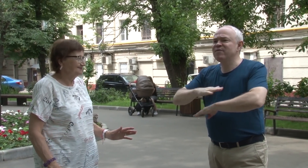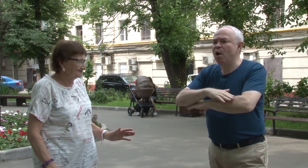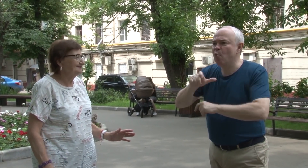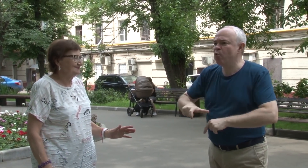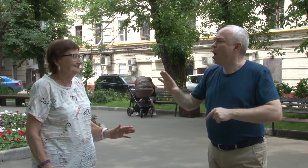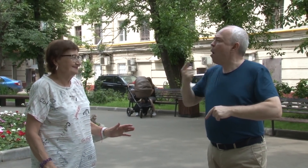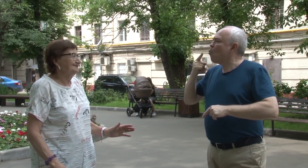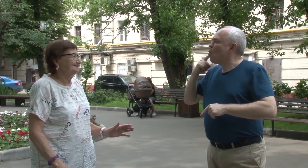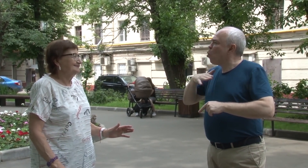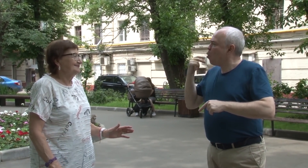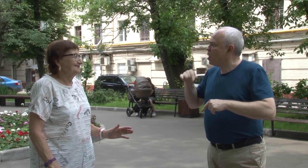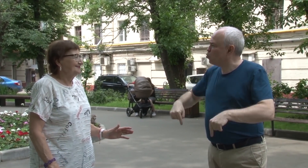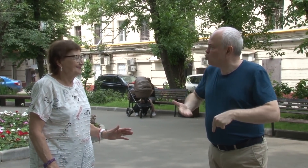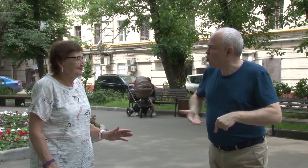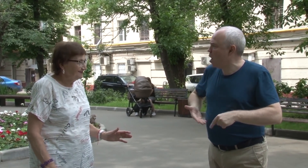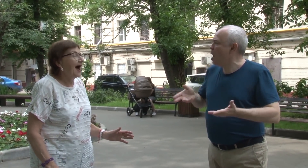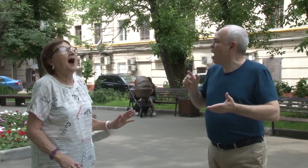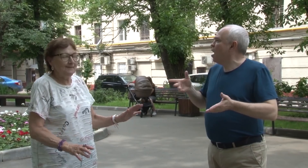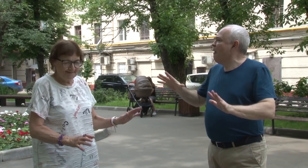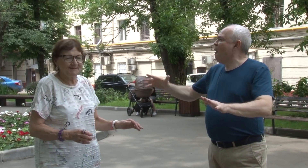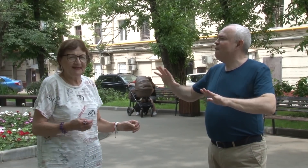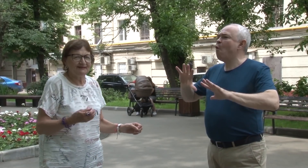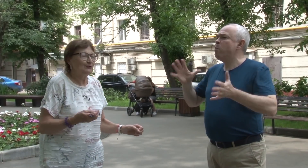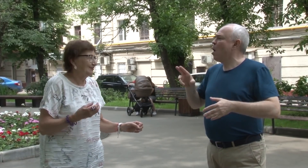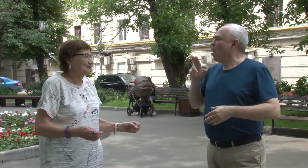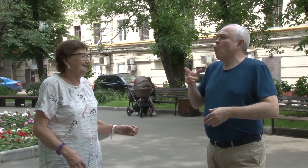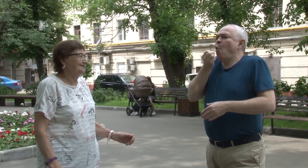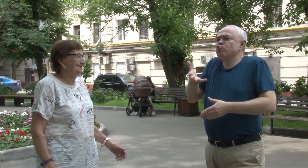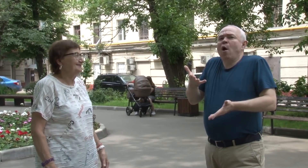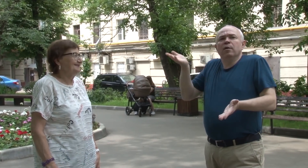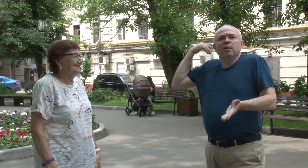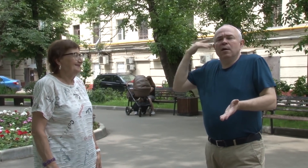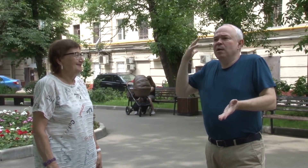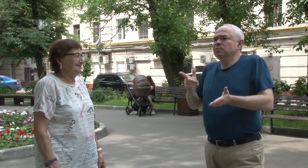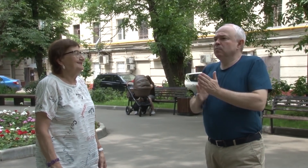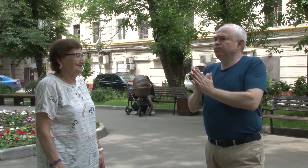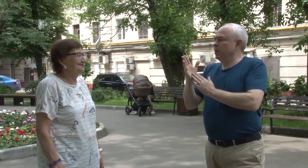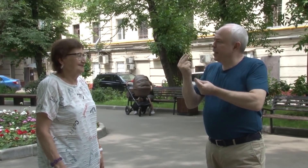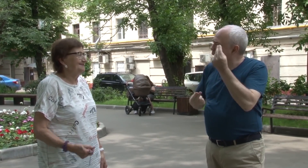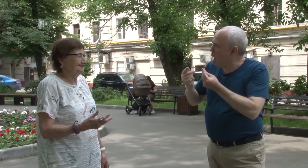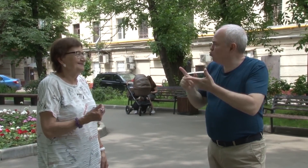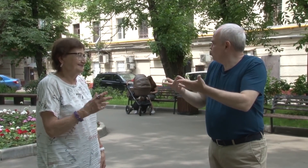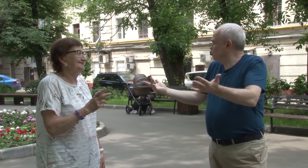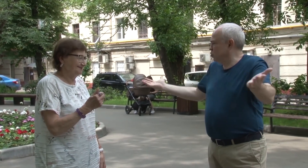как жили люди, много ли здесь было глухих… и вообще, как играли здесь и прочее.